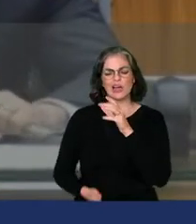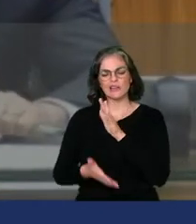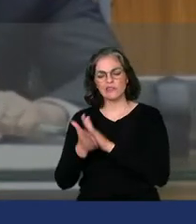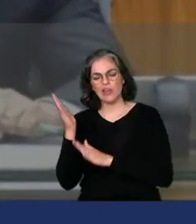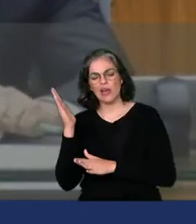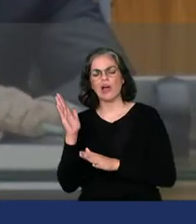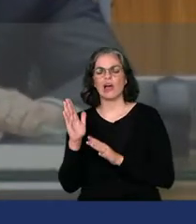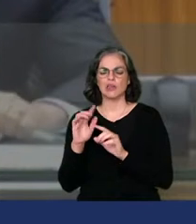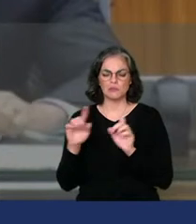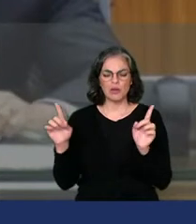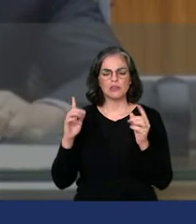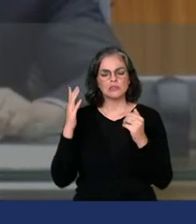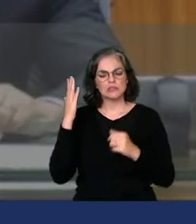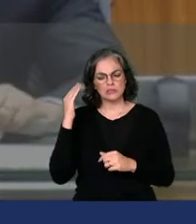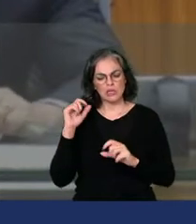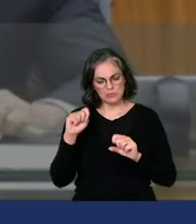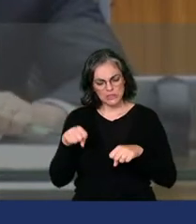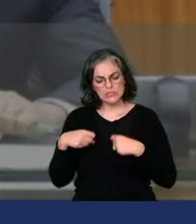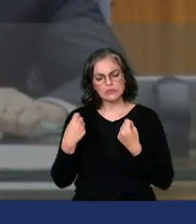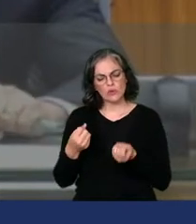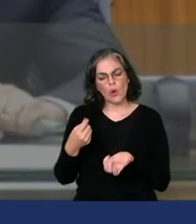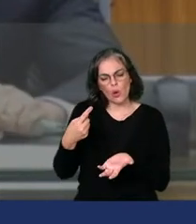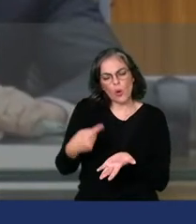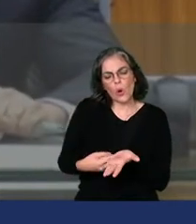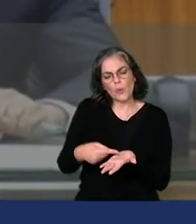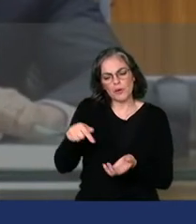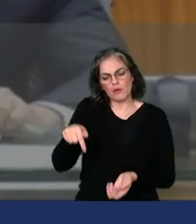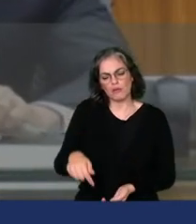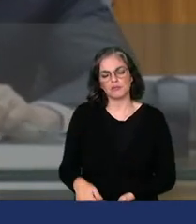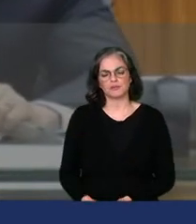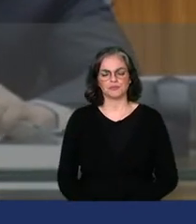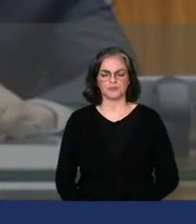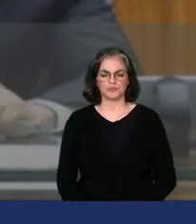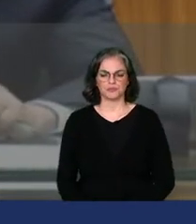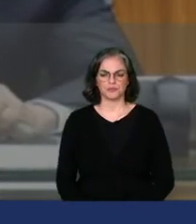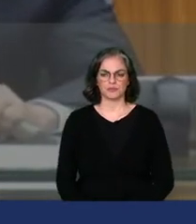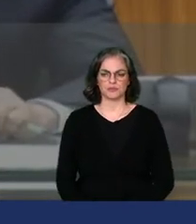OBRIGADO PELA VOSSA EXCELÊNCIA QUE ESTAVA EM VIAGEM, MAS FEZ TODO ESFORÇO PARA CUMPRIR ESSE COMPROMISSO